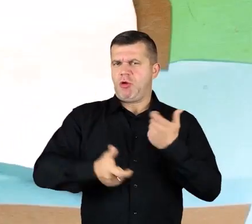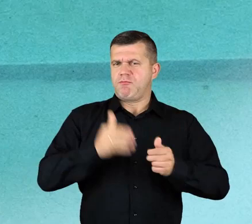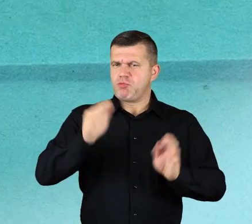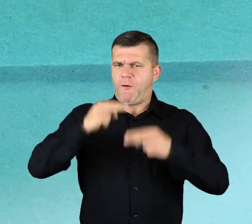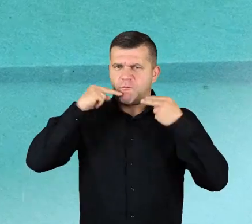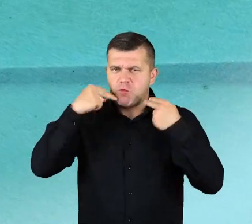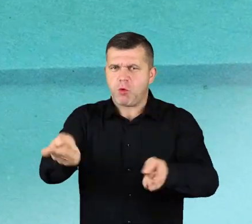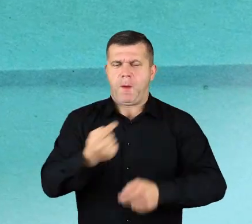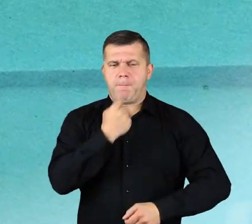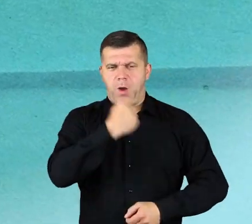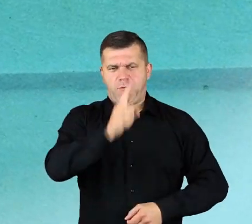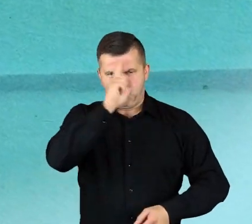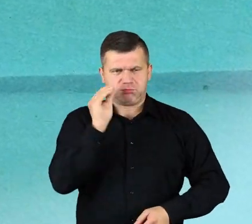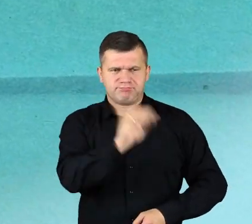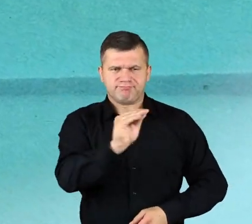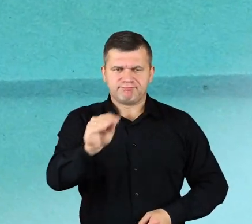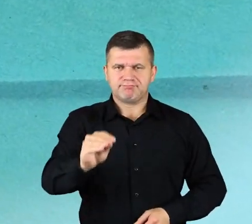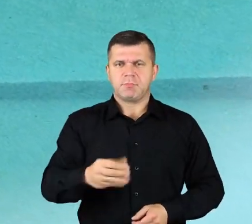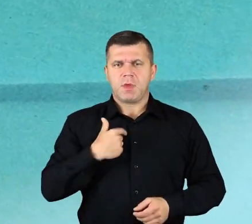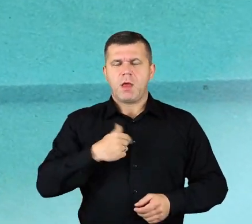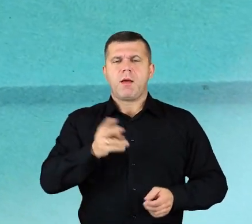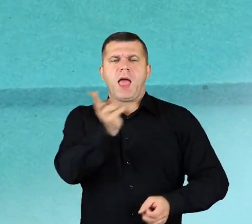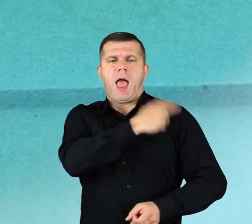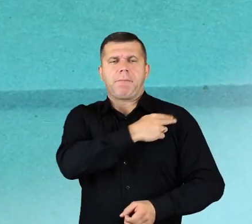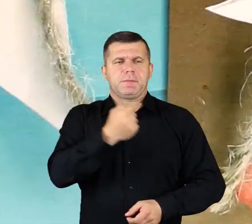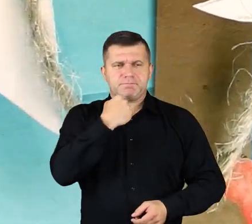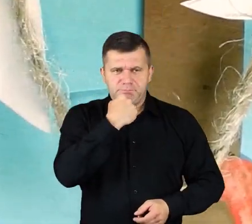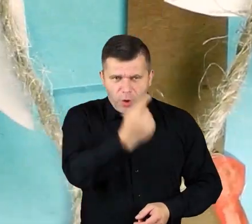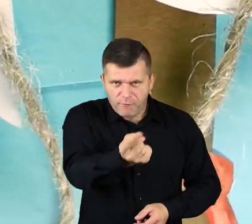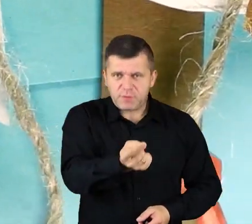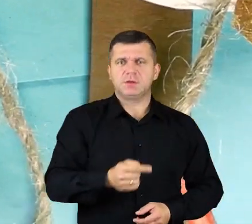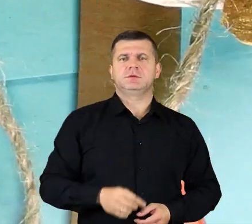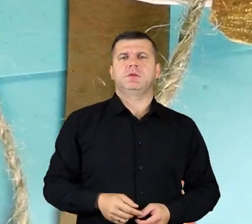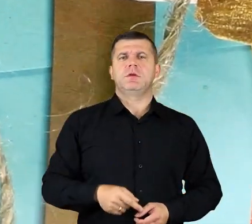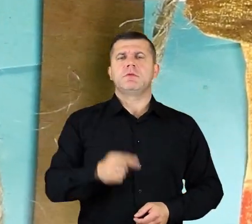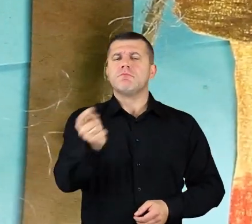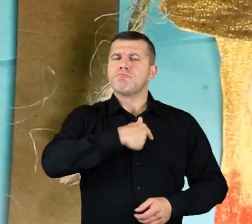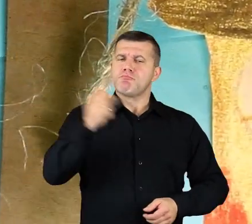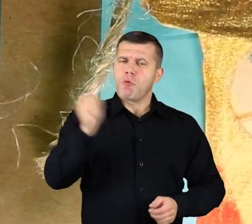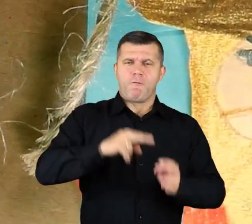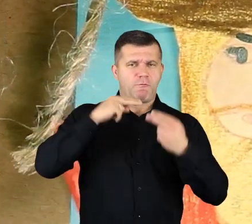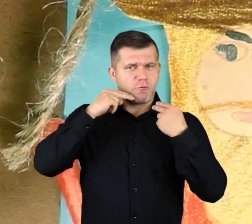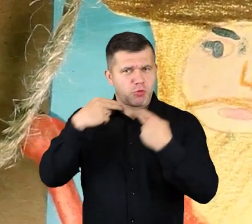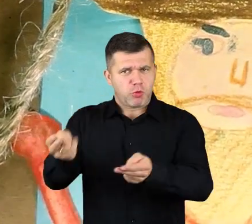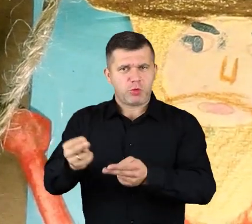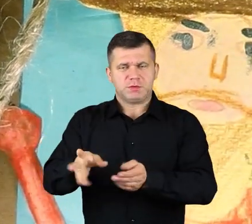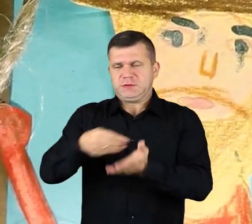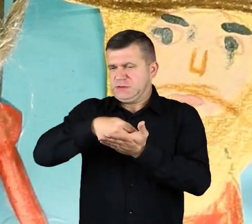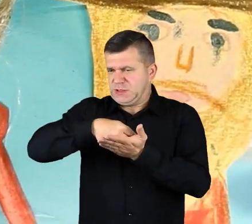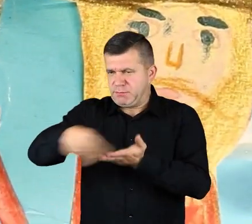Powiem o tym załodze. Gdy poszedł do kapitana i powiedział, że powinni wrócić i zapłacić,